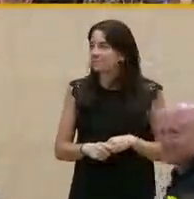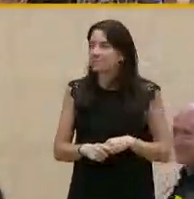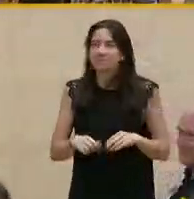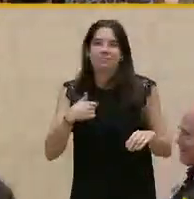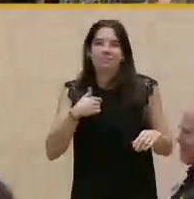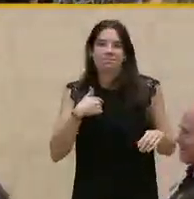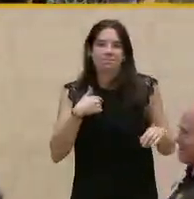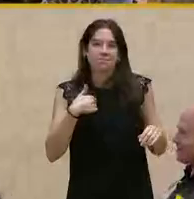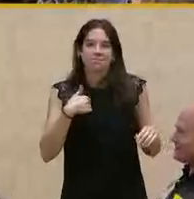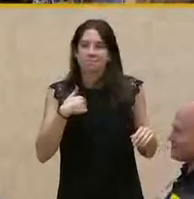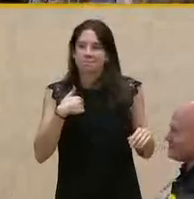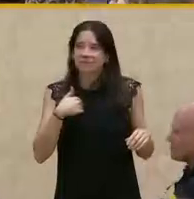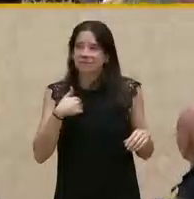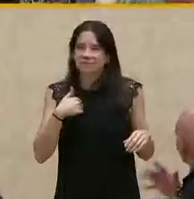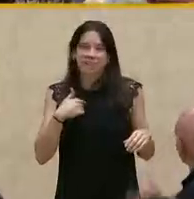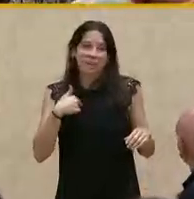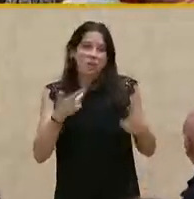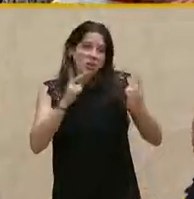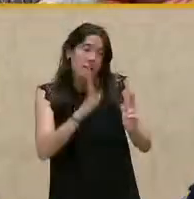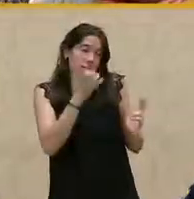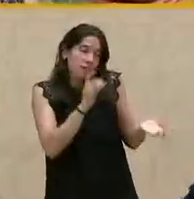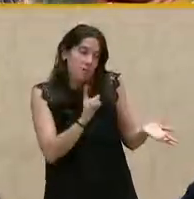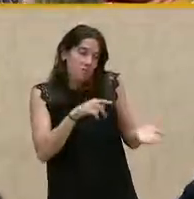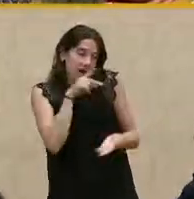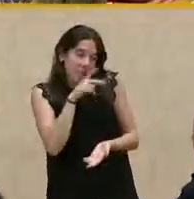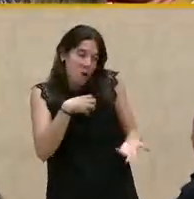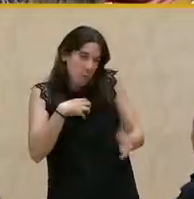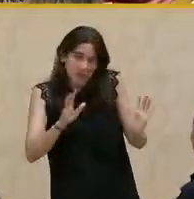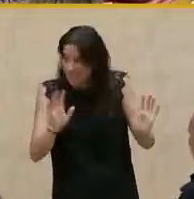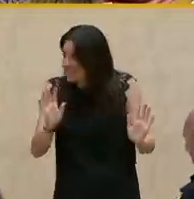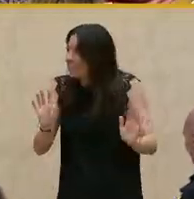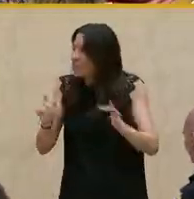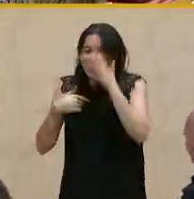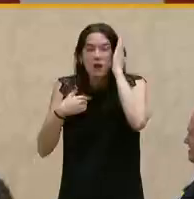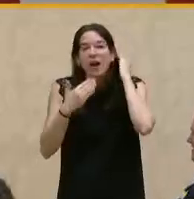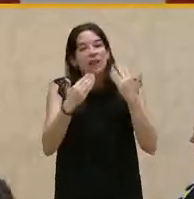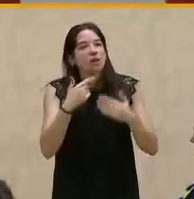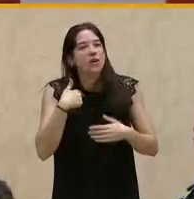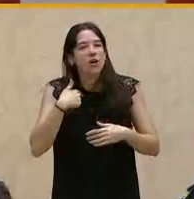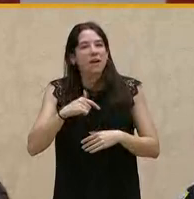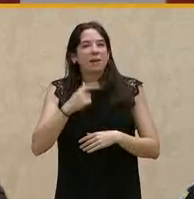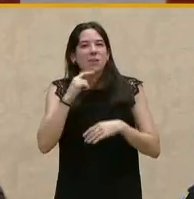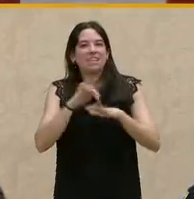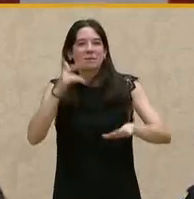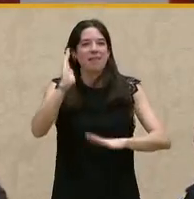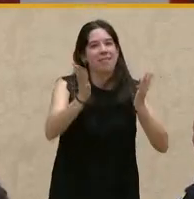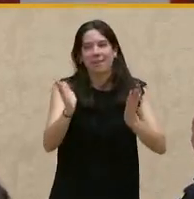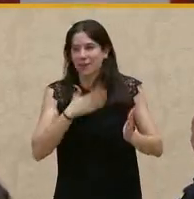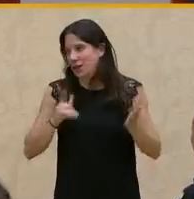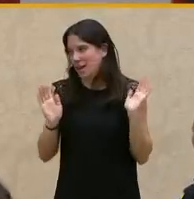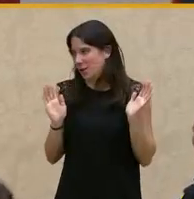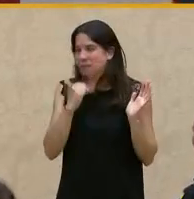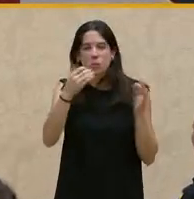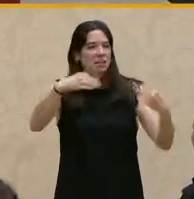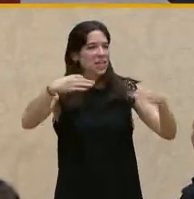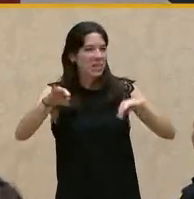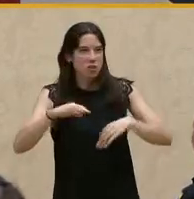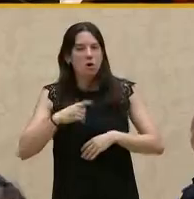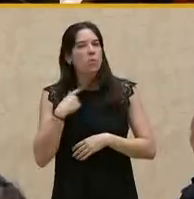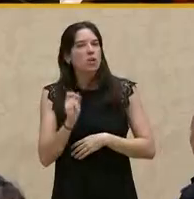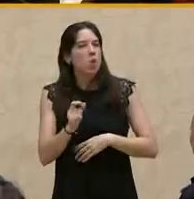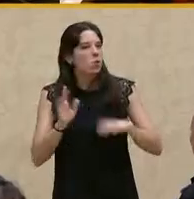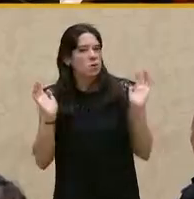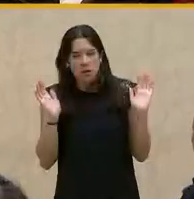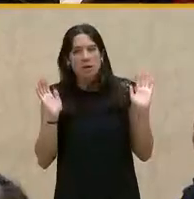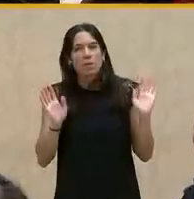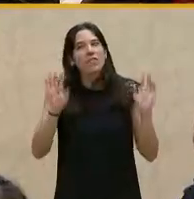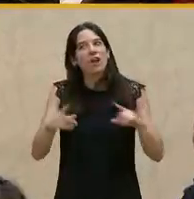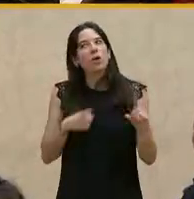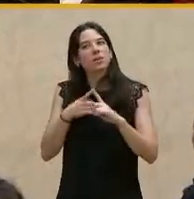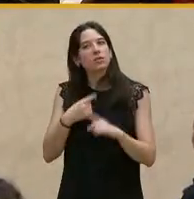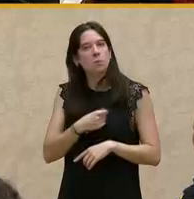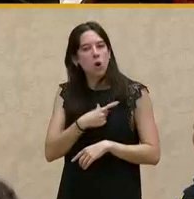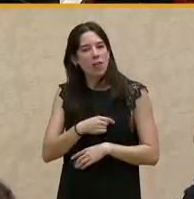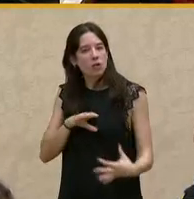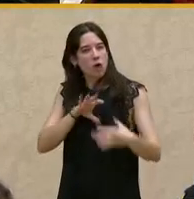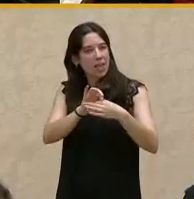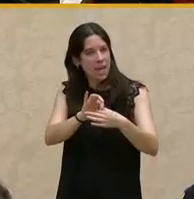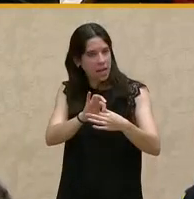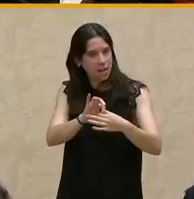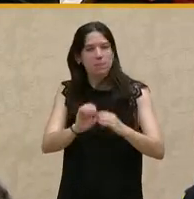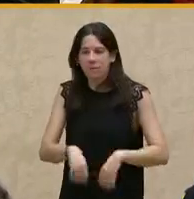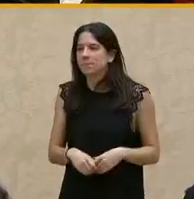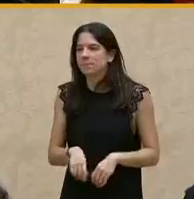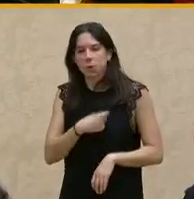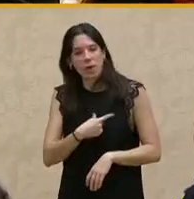hablar. No quiero herir sensibilidades. Pero trata de conectar corazones. Necesito que abracéis a